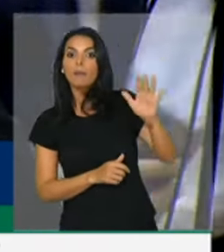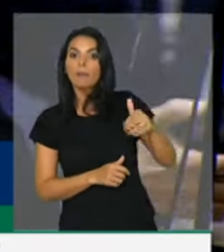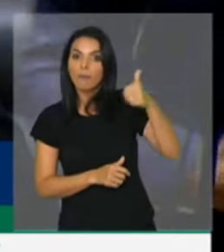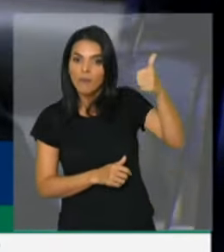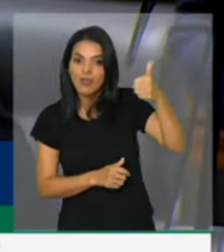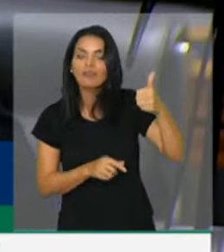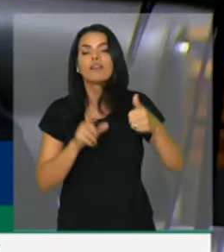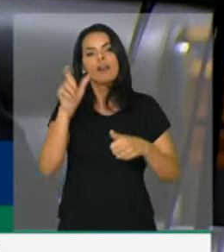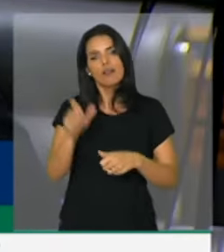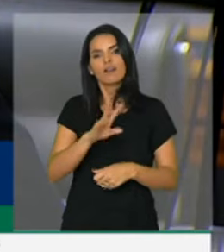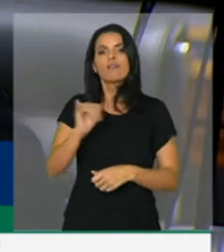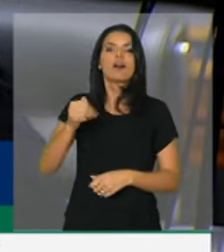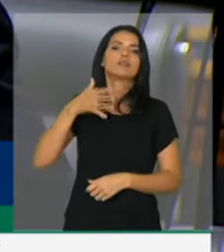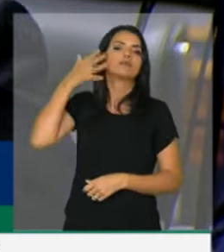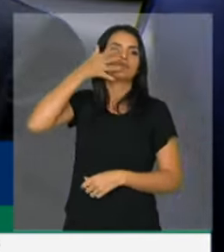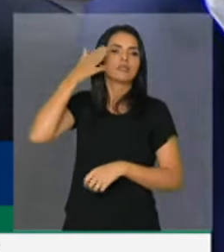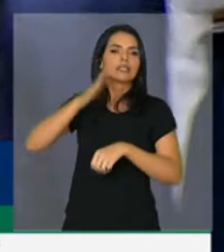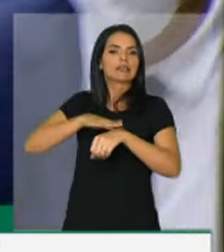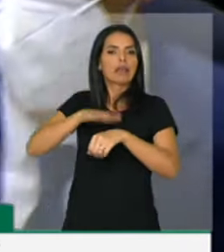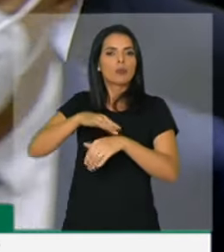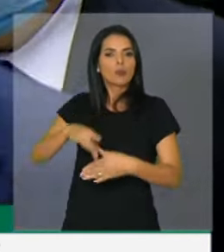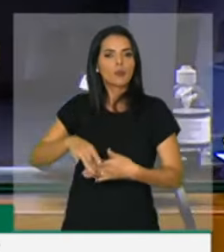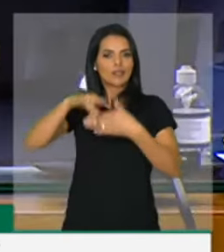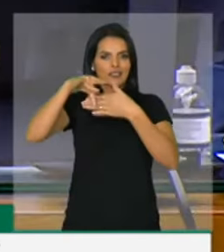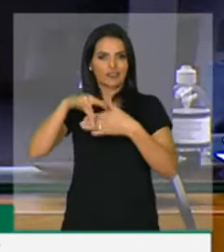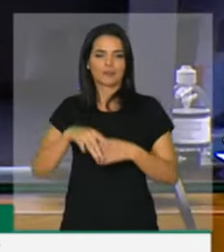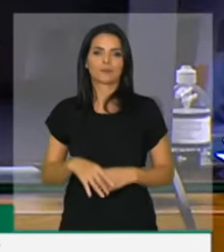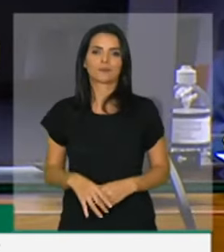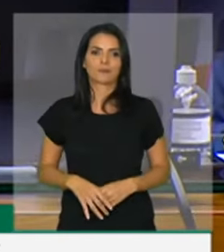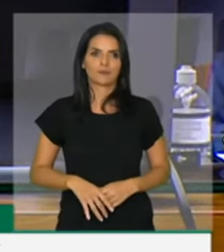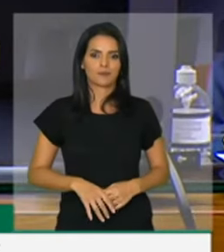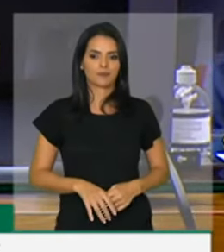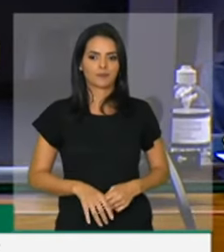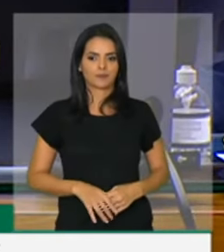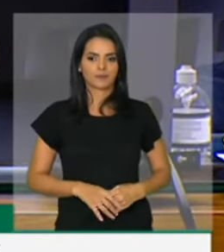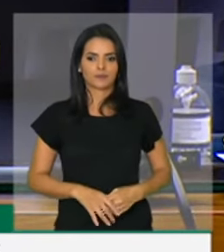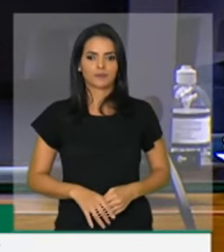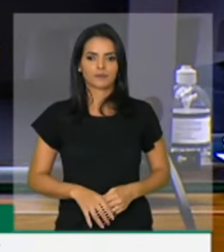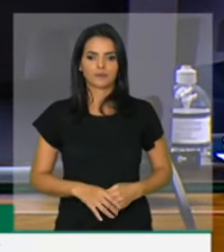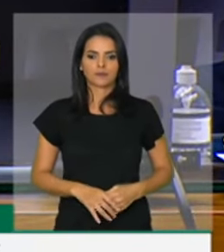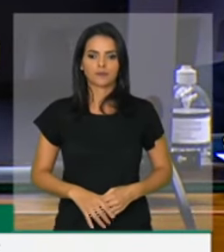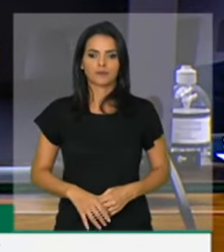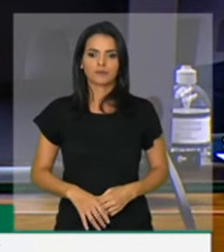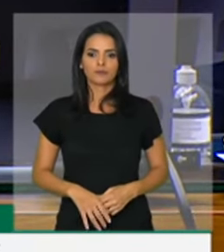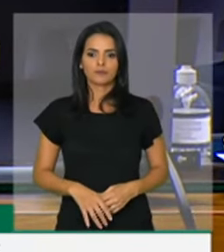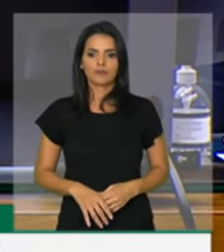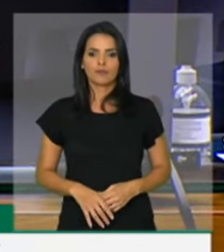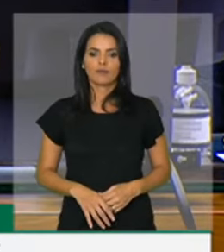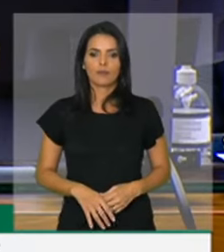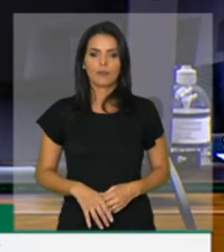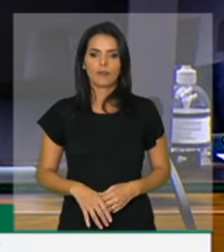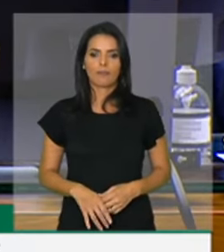LIDERANÇA, OBRIGADO, SENHOR PRESIDENTE. [DEPUTADO]: SENHOR PRESIDENTE... EU TAMBÉM GOSTARIA DE SOLICITAR O TEMPO